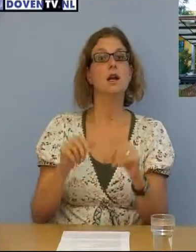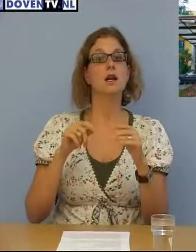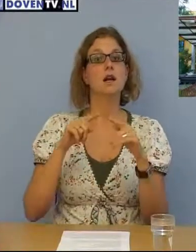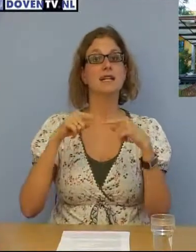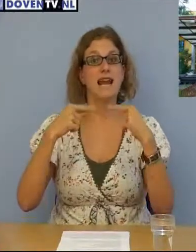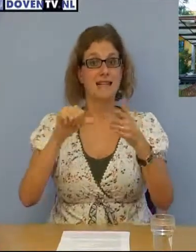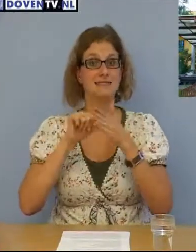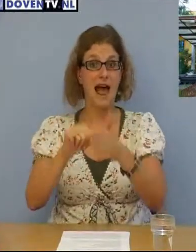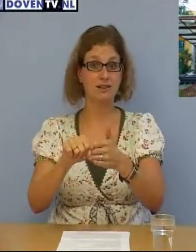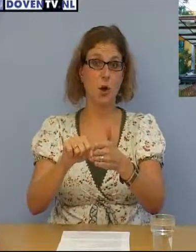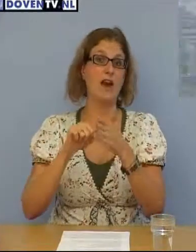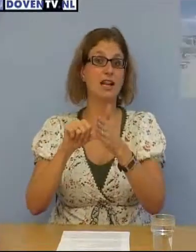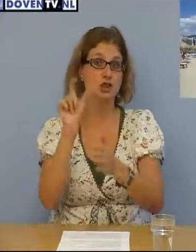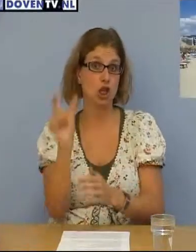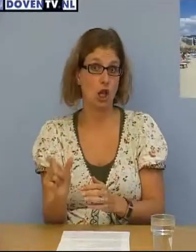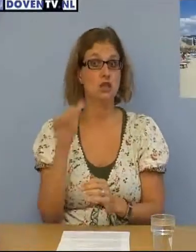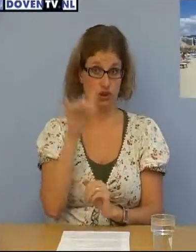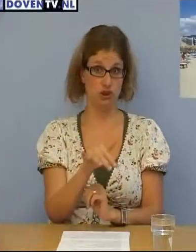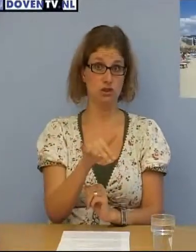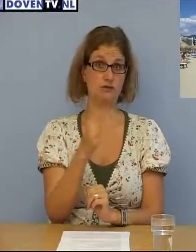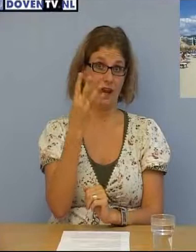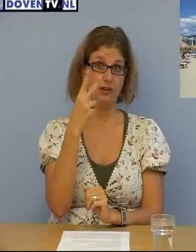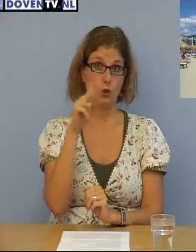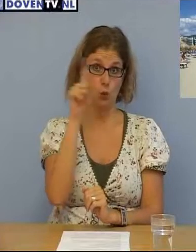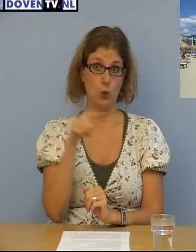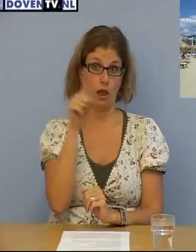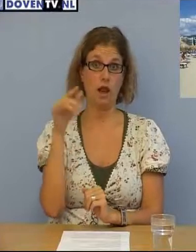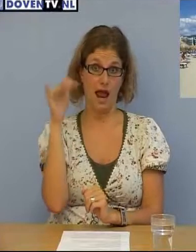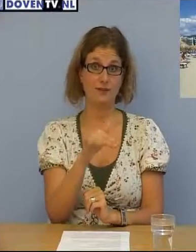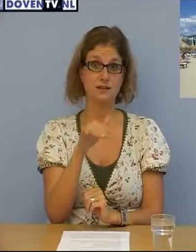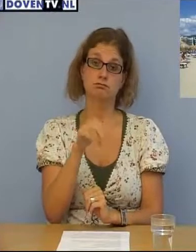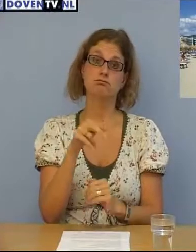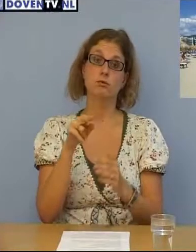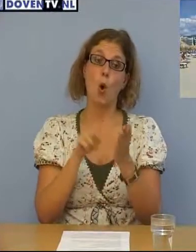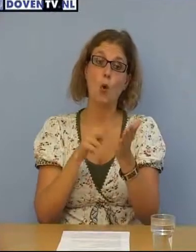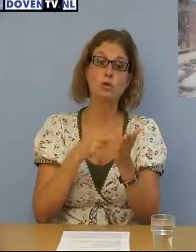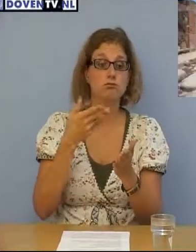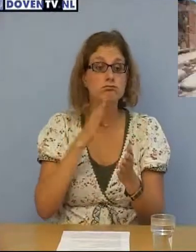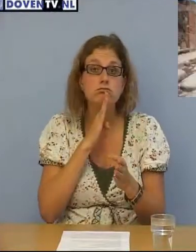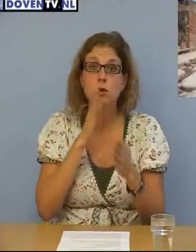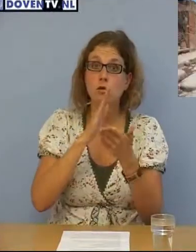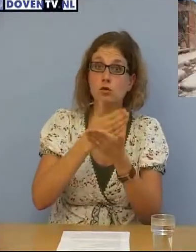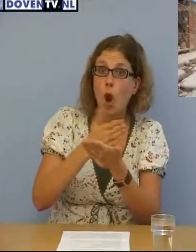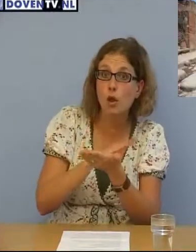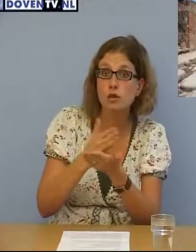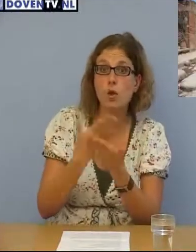Een reisleider/ster is 24 uur aanwezig en zet zonodig het gesproken woord...